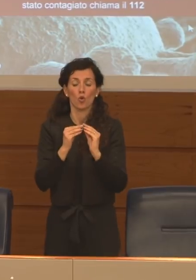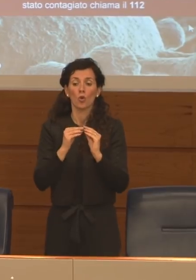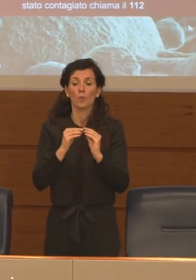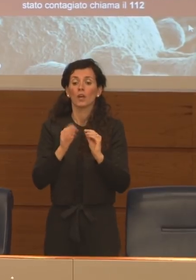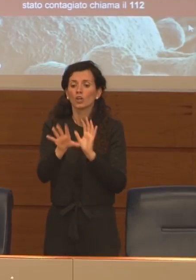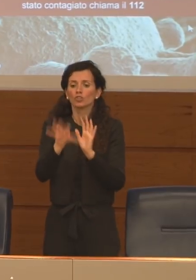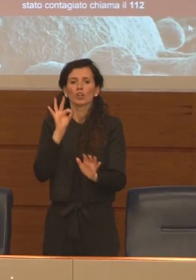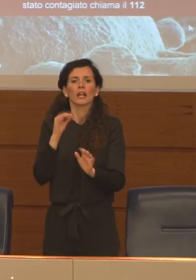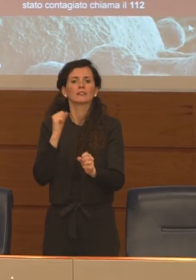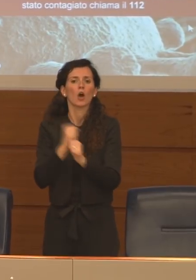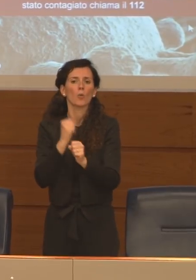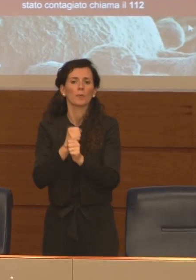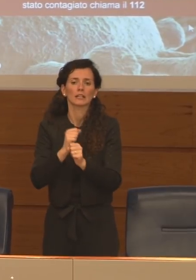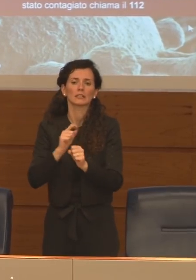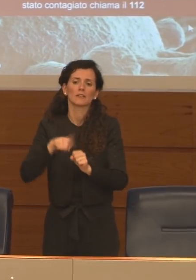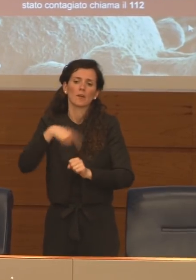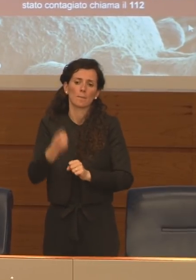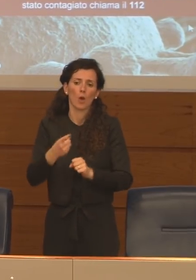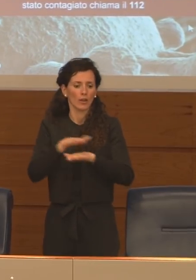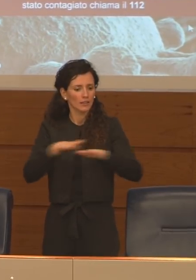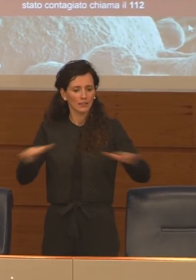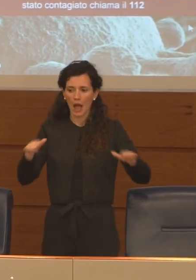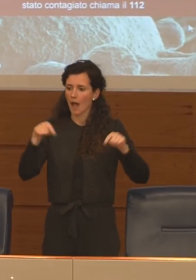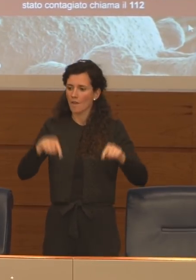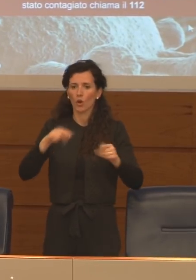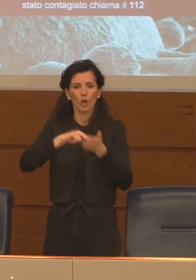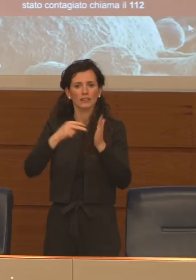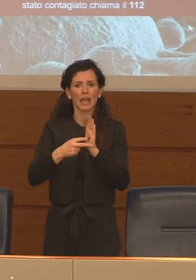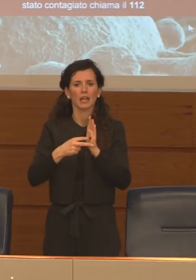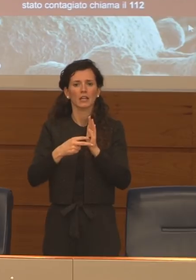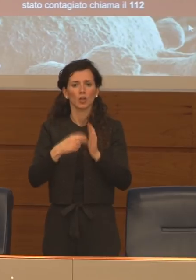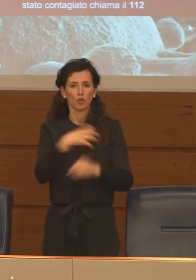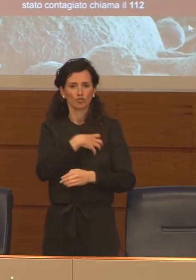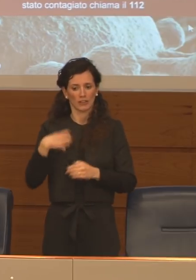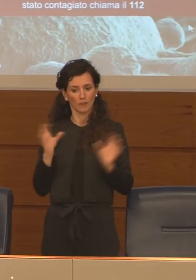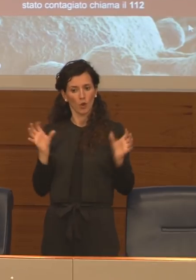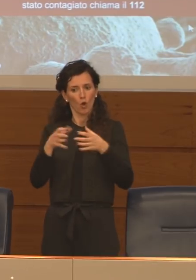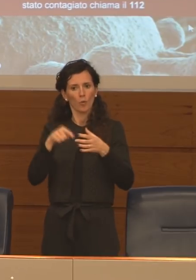un tavolo appropriato che è il Comitato tecnico-scientifico che fa dei pareri e